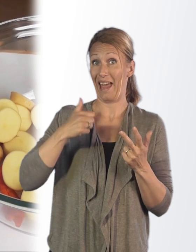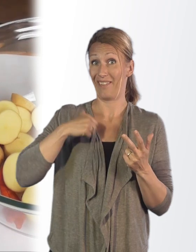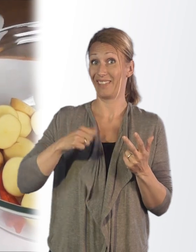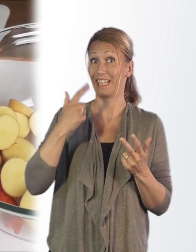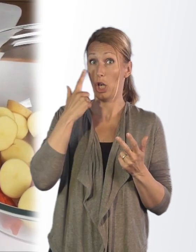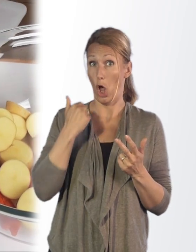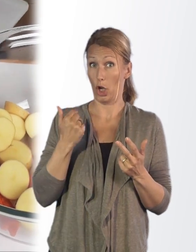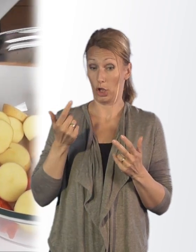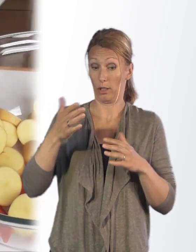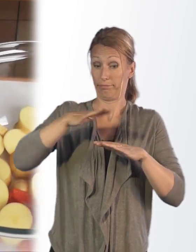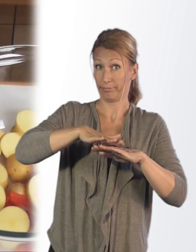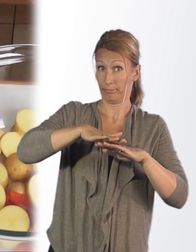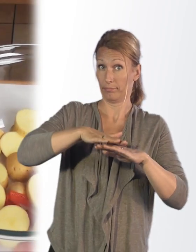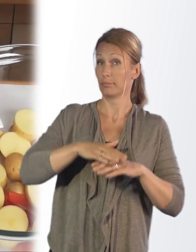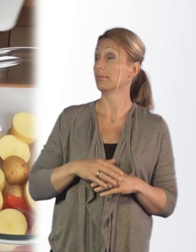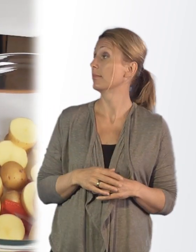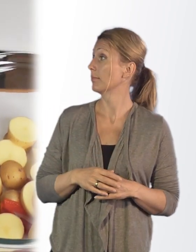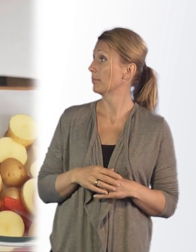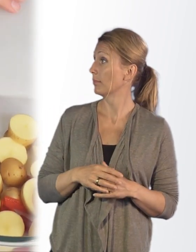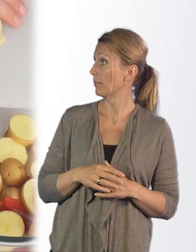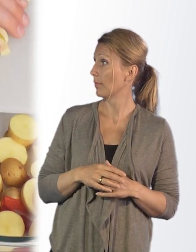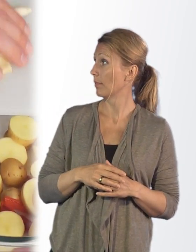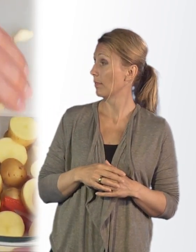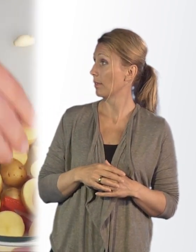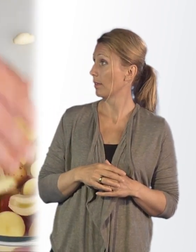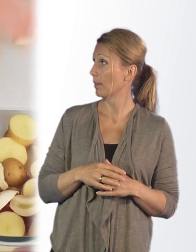Legg hvitløk oppå.